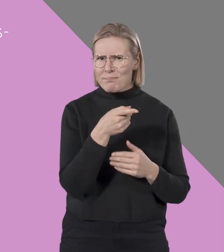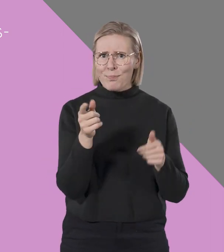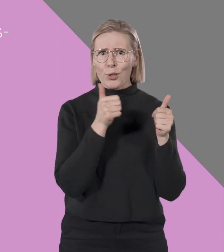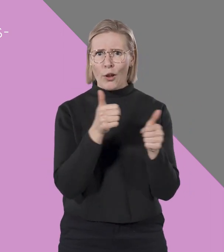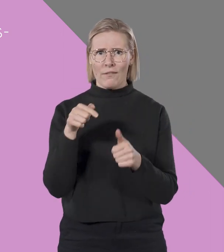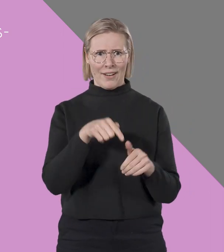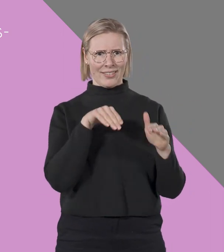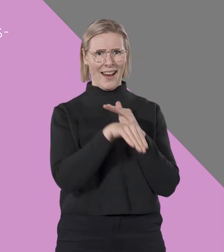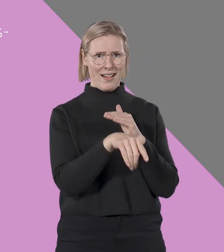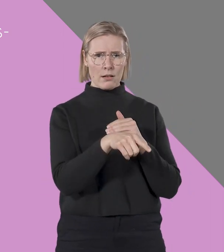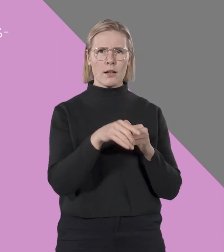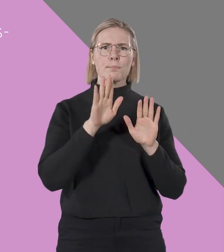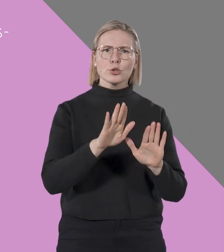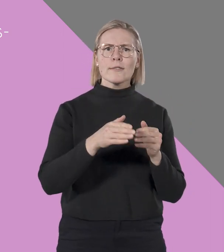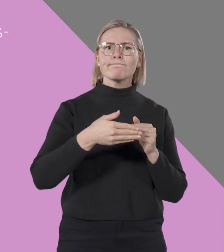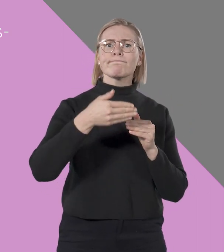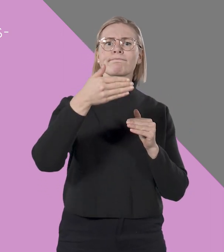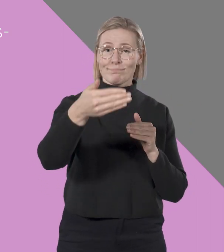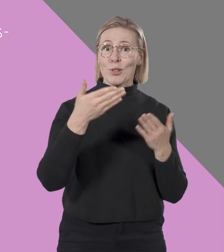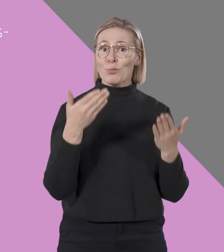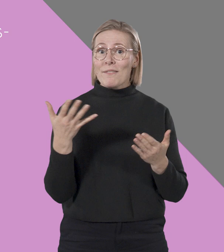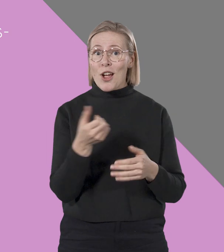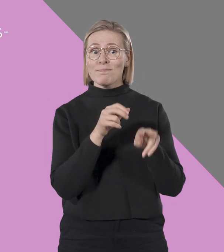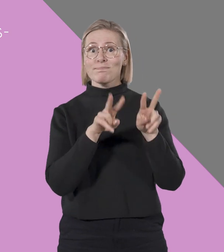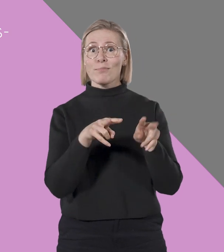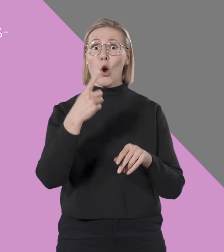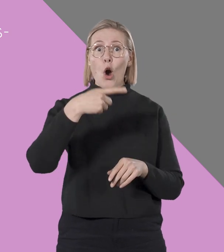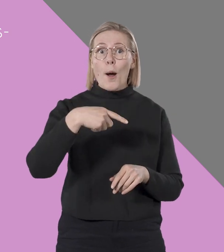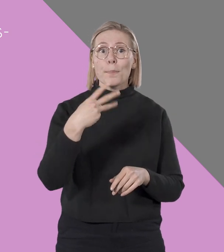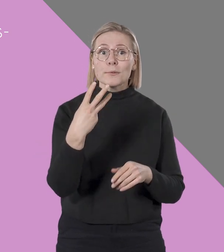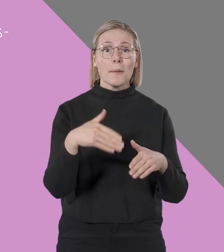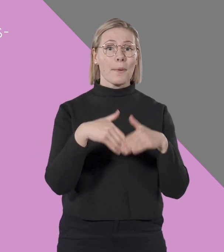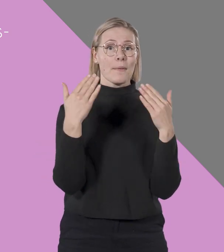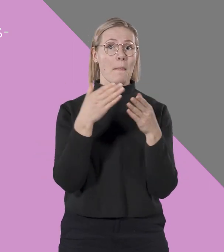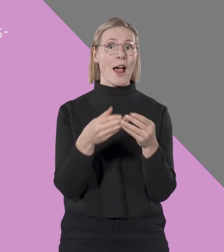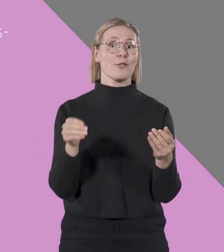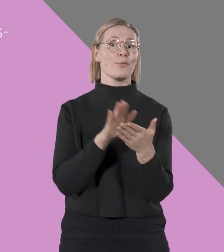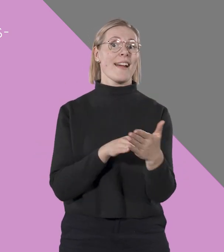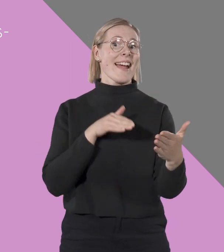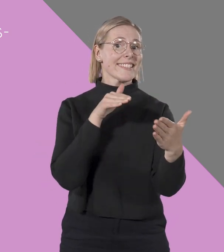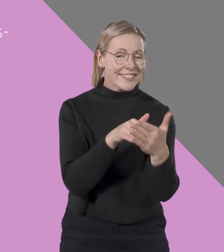liittoon tulleiden toiveiden mukaisesti pidempään katsottavissa, eli aina 13.3. saakka!